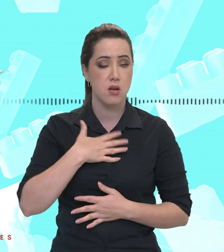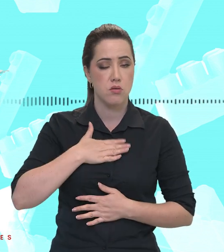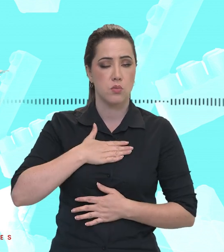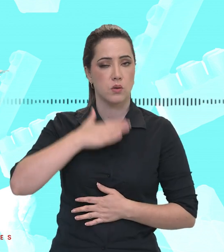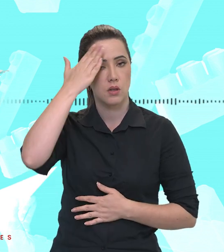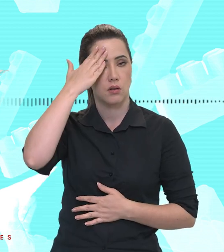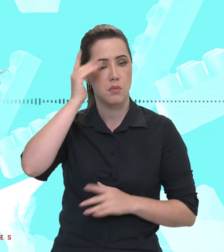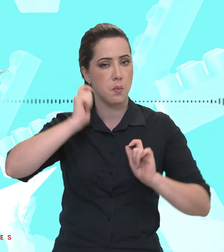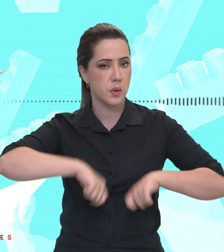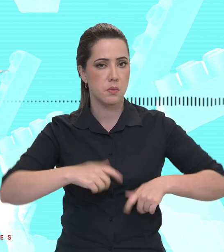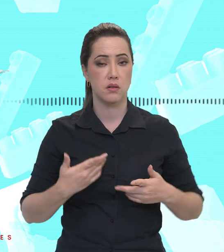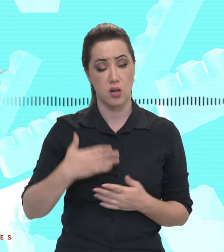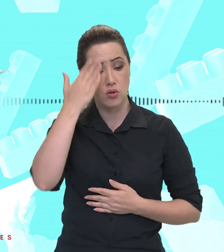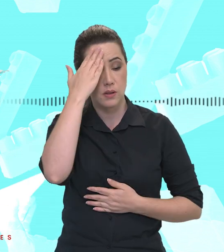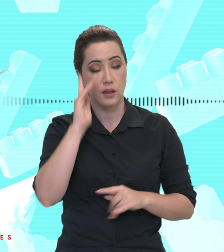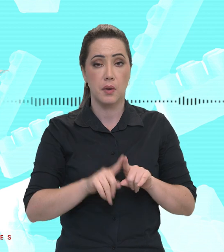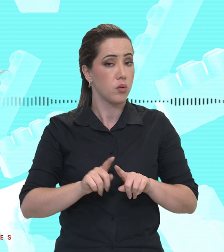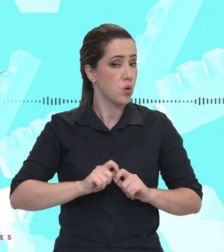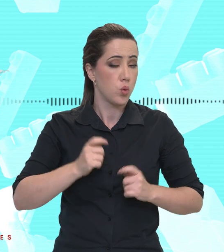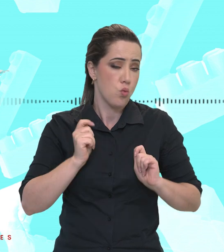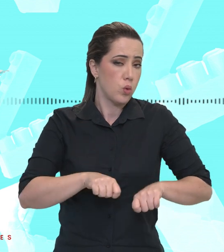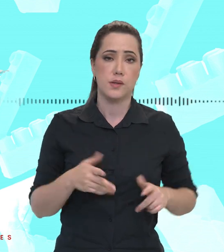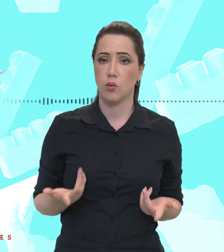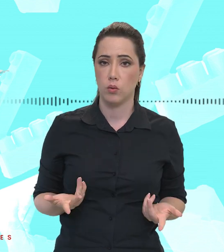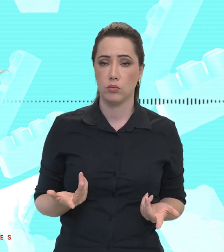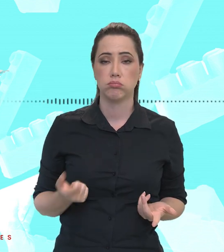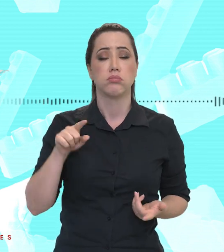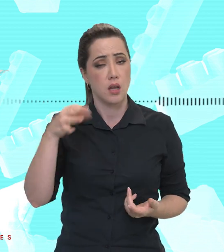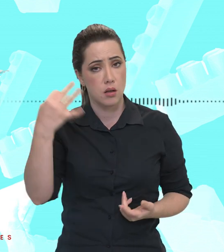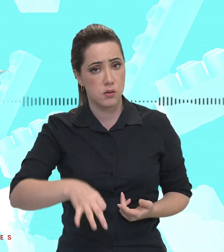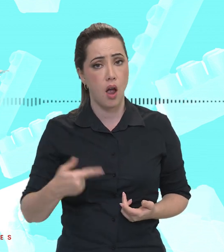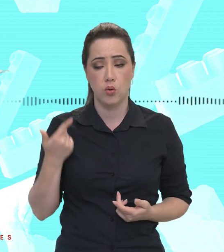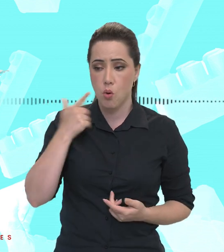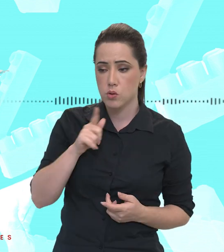tenho capacidade de fazer, eu sei o que eu não tenho capacidade de fazer. Eu efetivamente